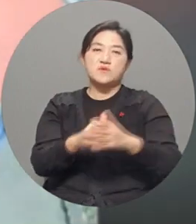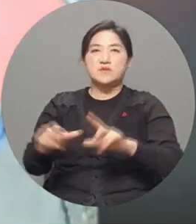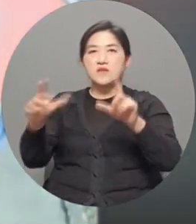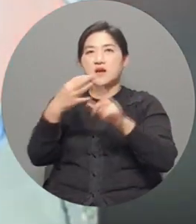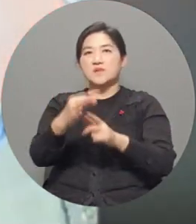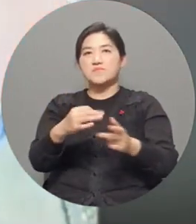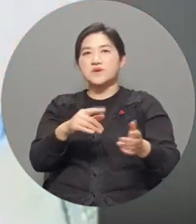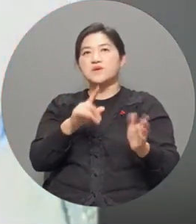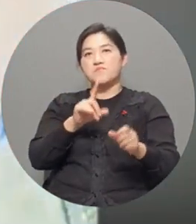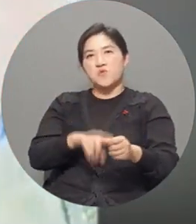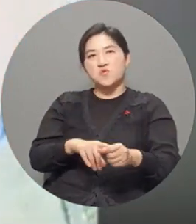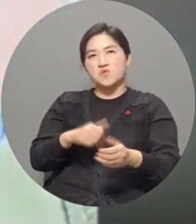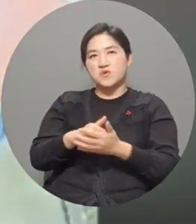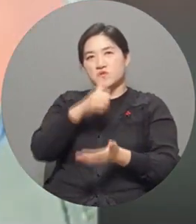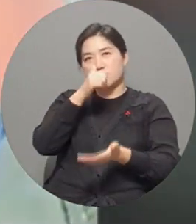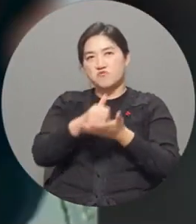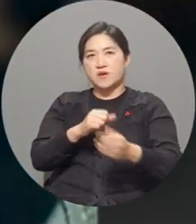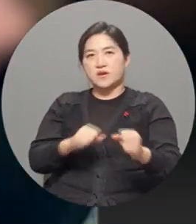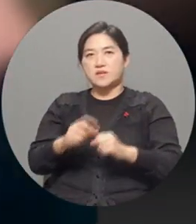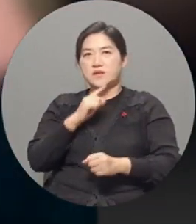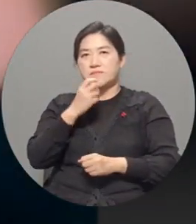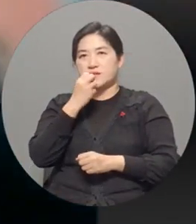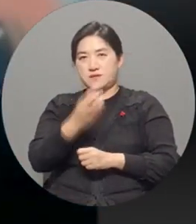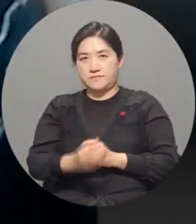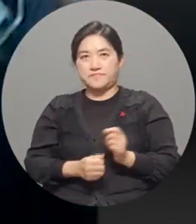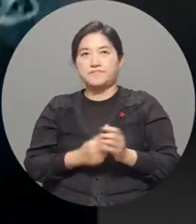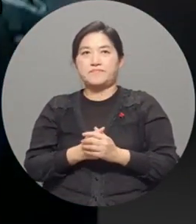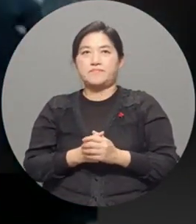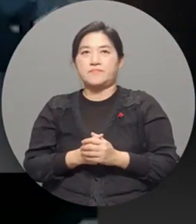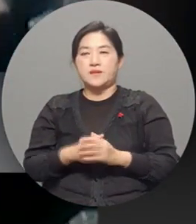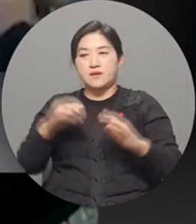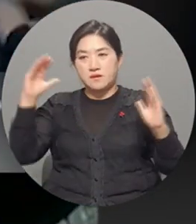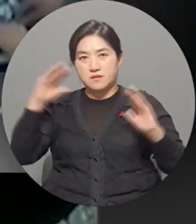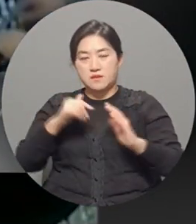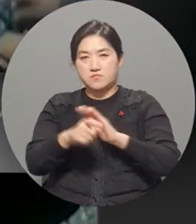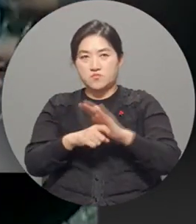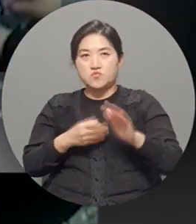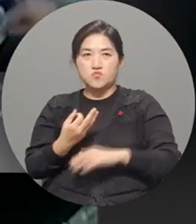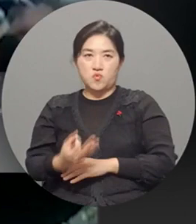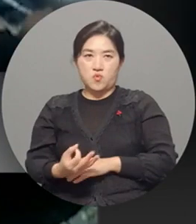경찰 조사에서 이들은 함께 몰려다니며 생활비를 마련하기 위해 범행했다고 진술했습니다.